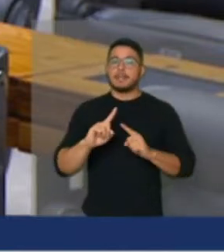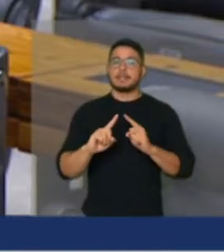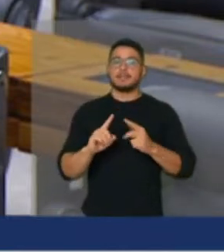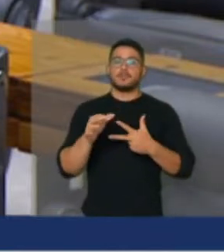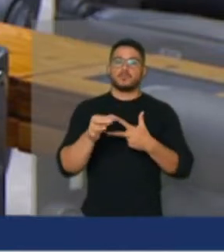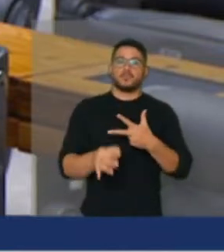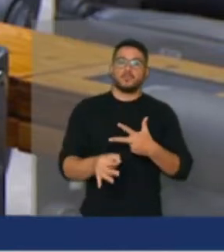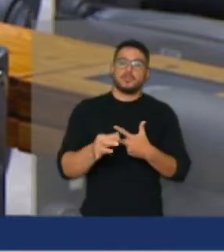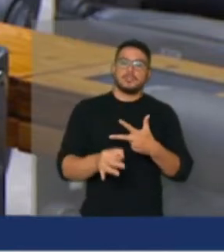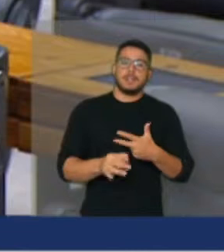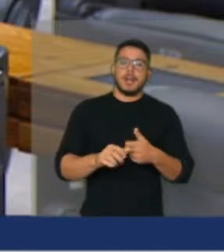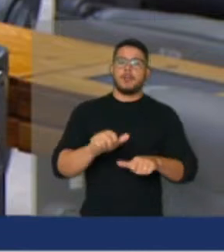CASO A CASO COM O DEVIDO TEMPO A MELHOR MANEIRA DE ANALISAR